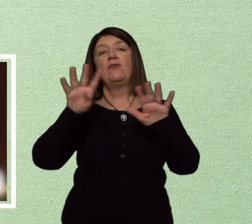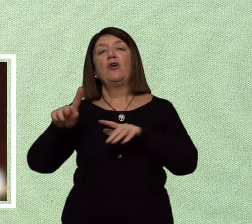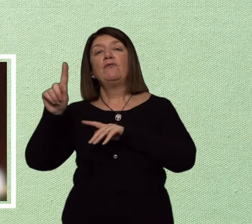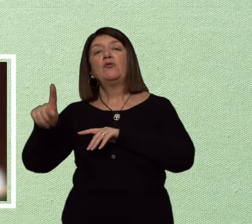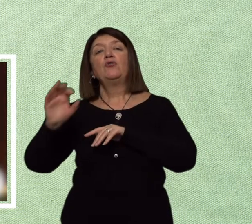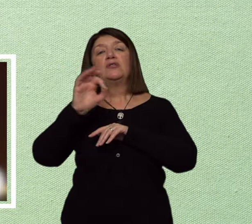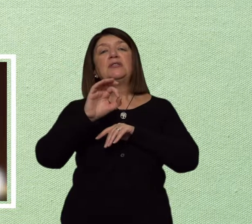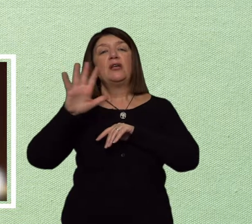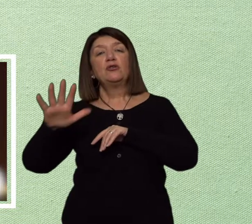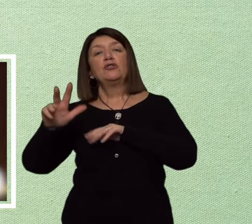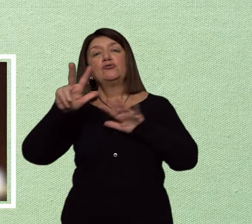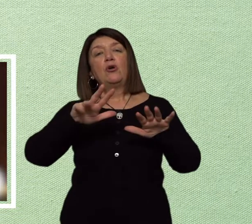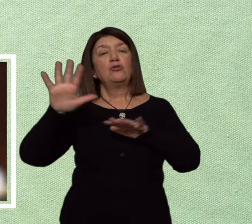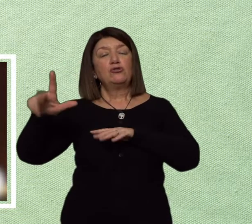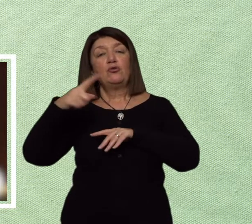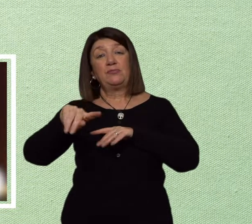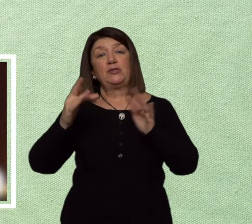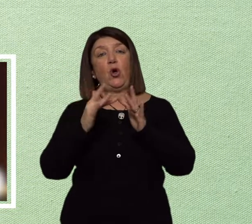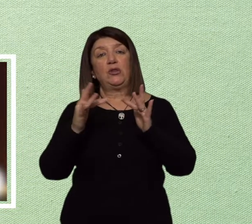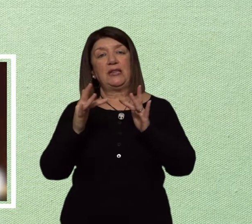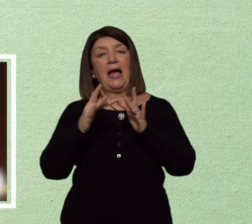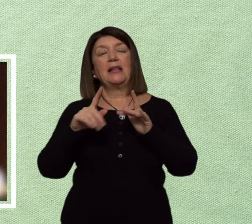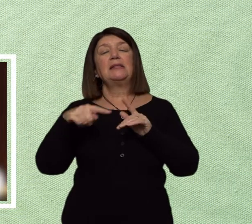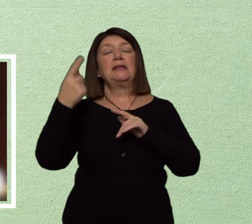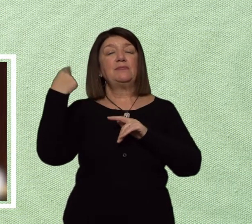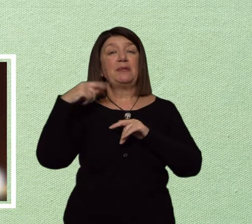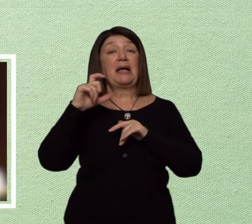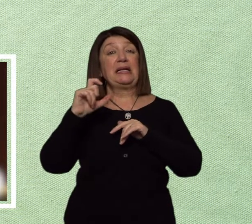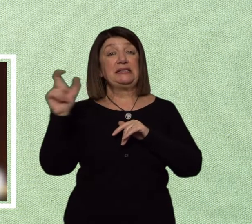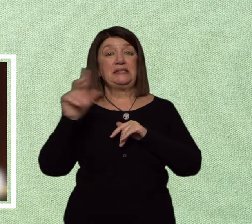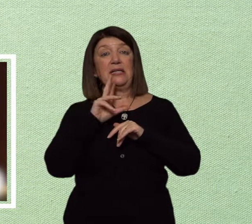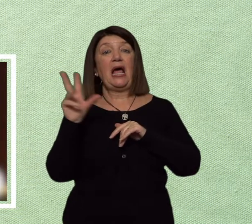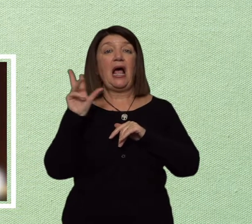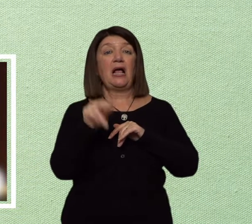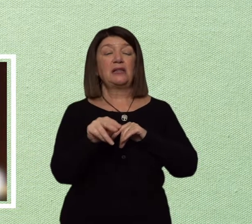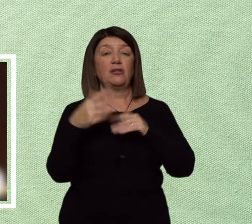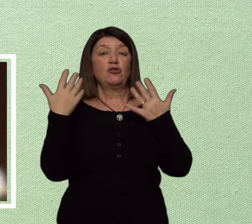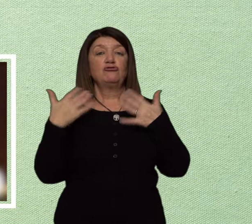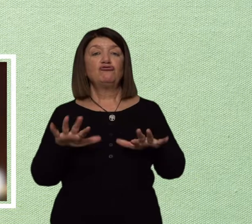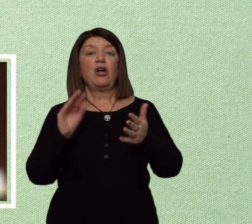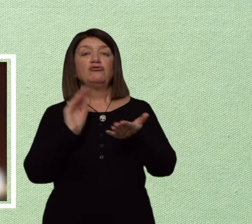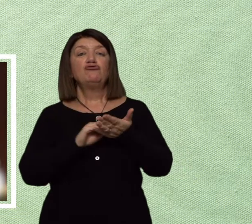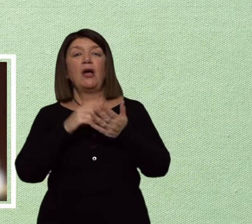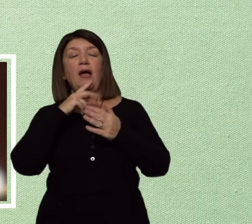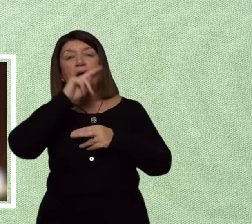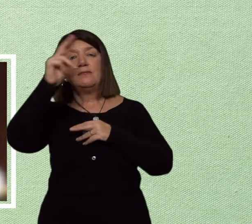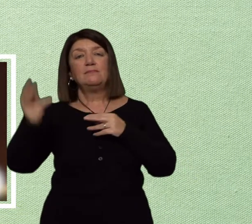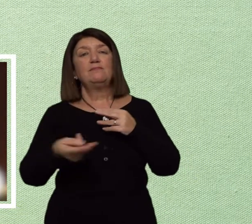i contatti come diceva Cristina c'è una diciamo una trafila l'Associazione Verba si occupa di